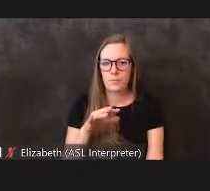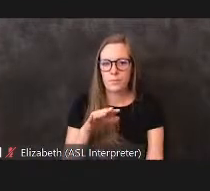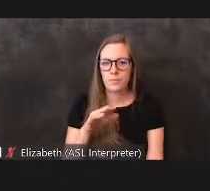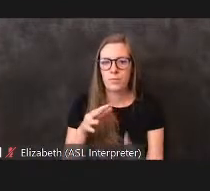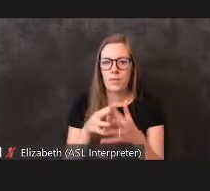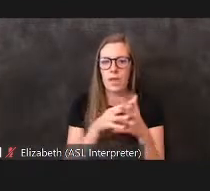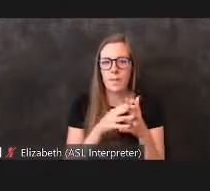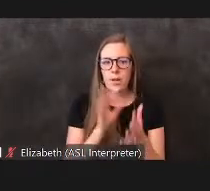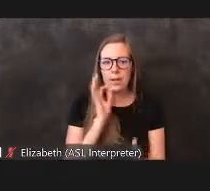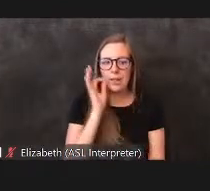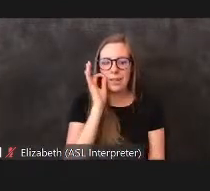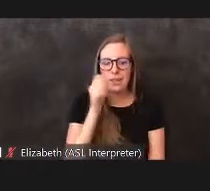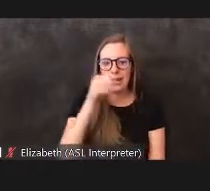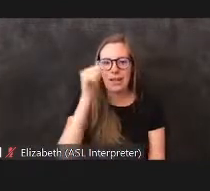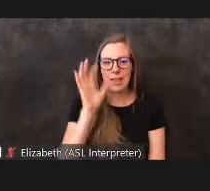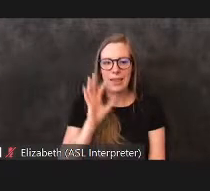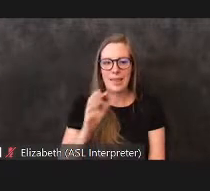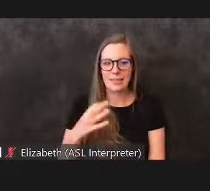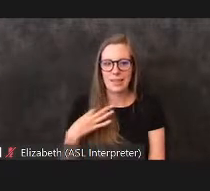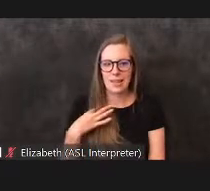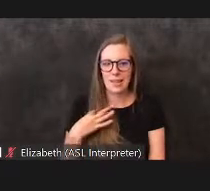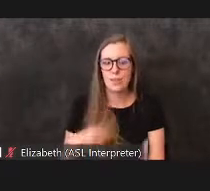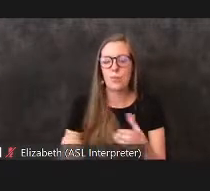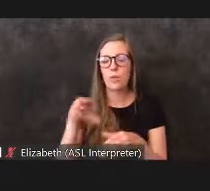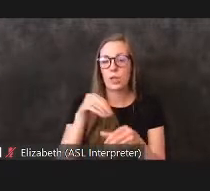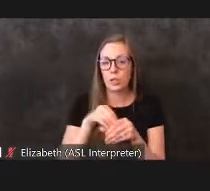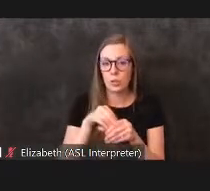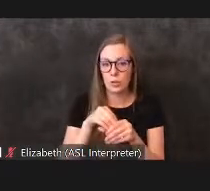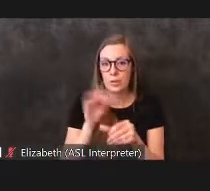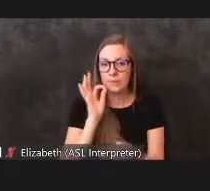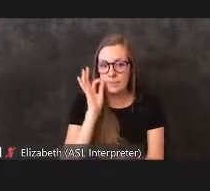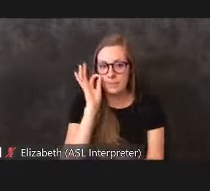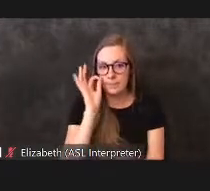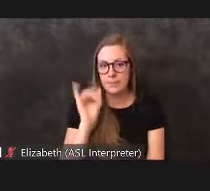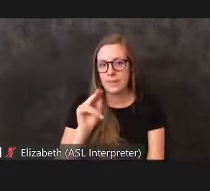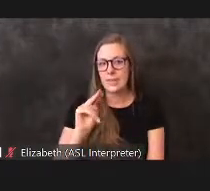Nativos americanos o residentes de Alaska, que incluye personas indígenas,